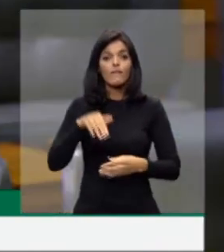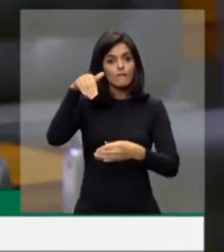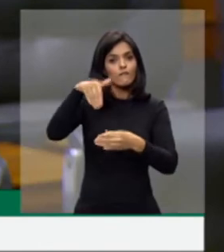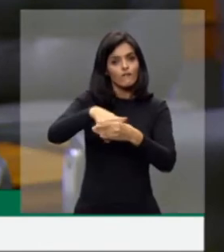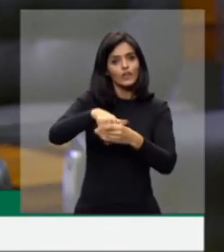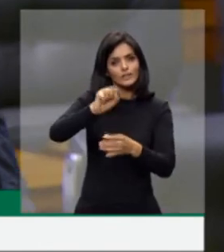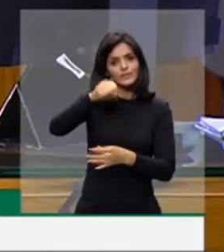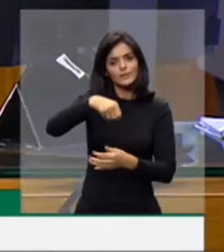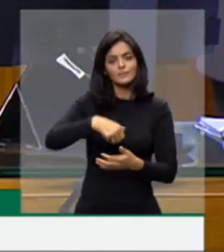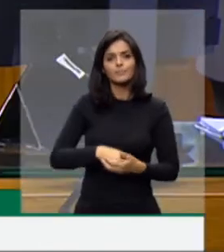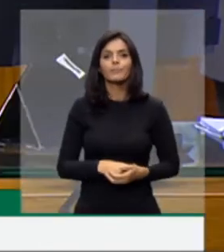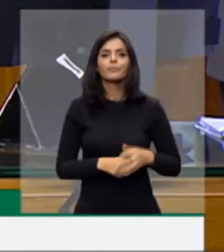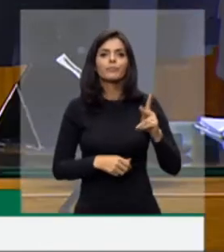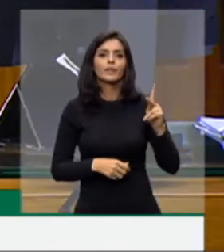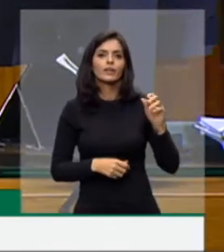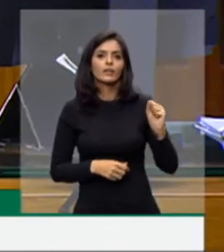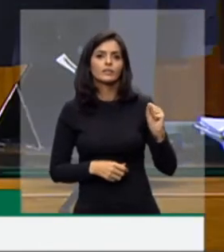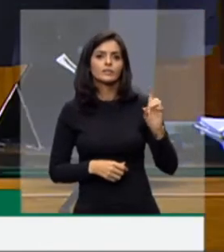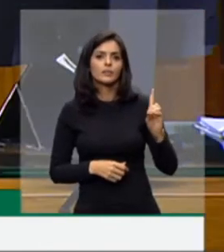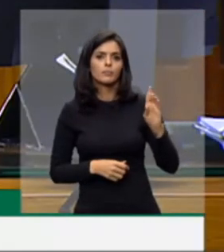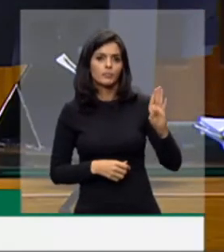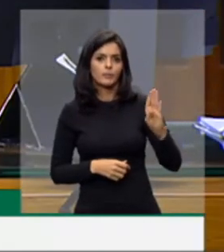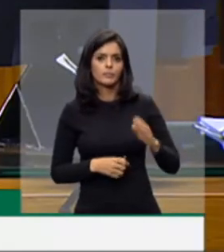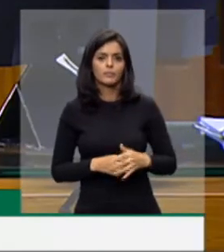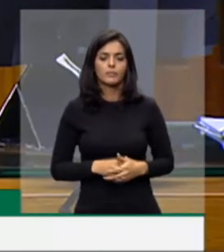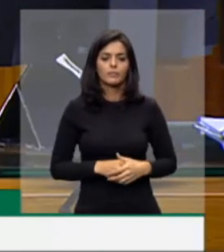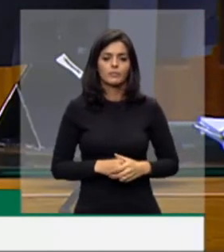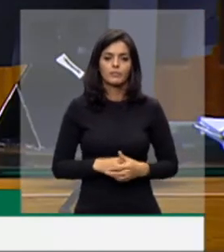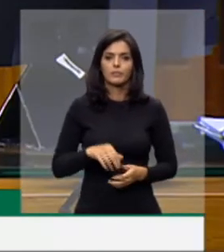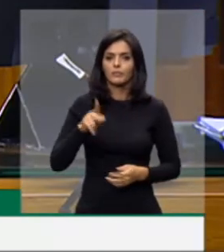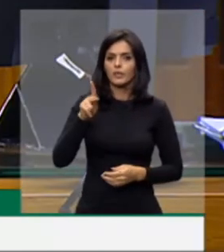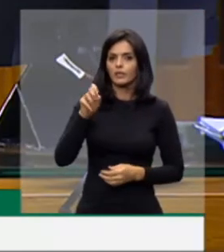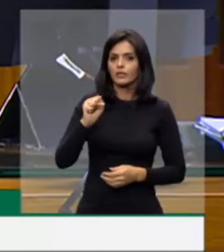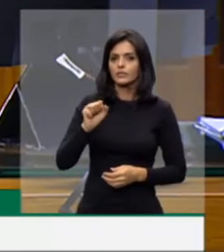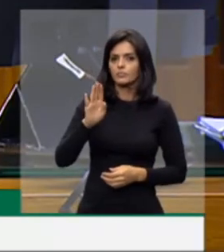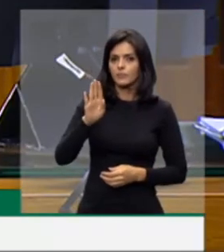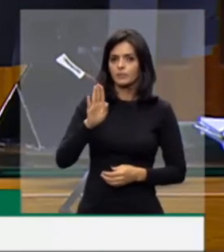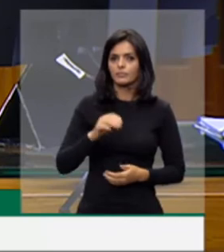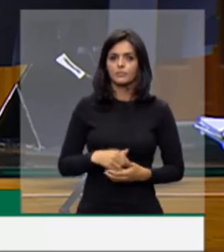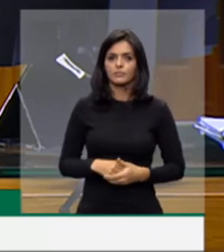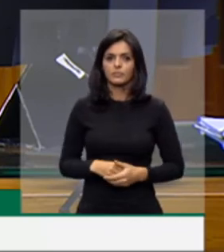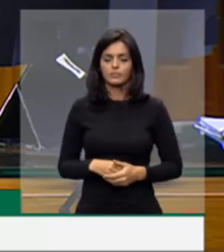MDB? PSD? PSD? REPUBLICANOS? PSD. -- [DEPUTADO]: PSD VOTA SIM, SENHOR PRESIDENTE.